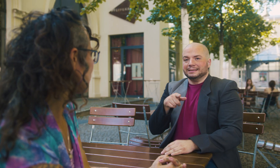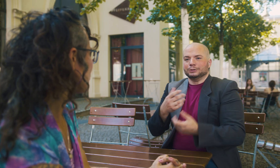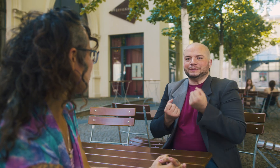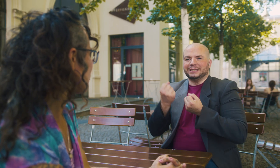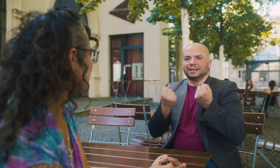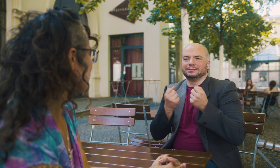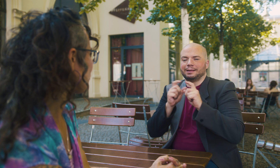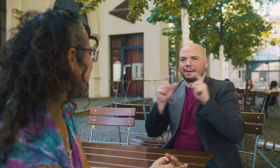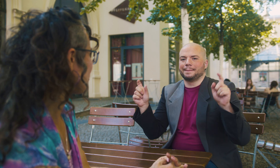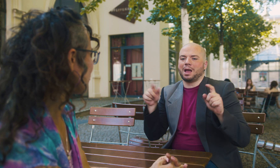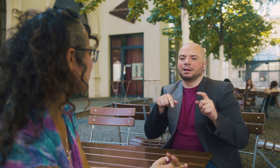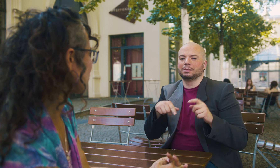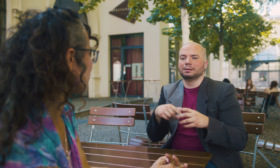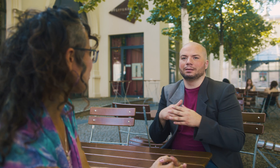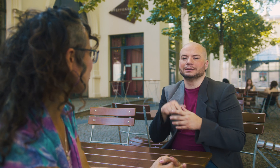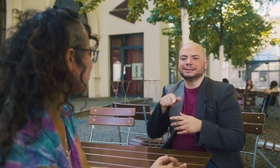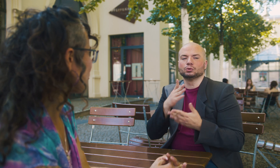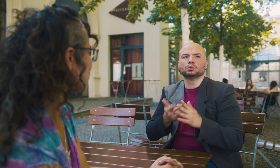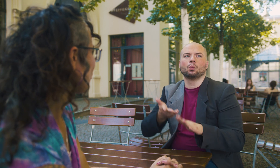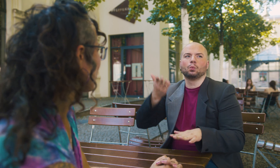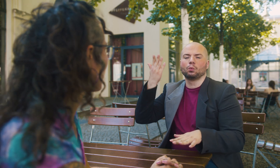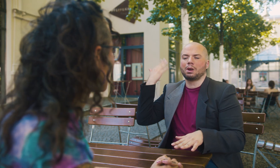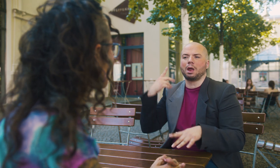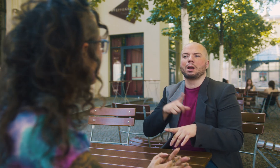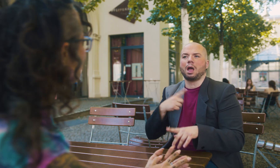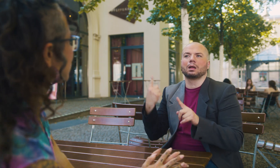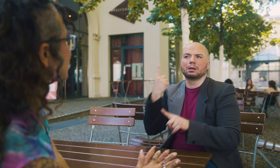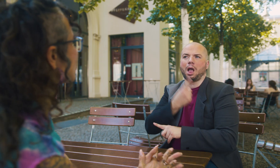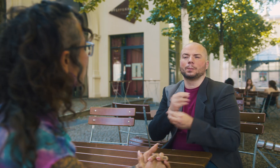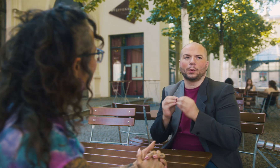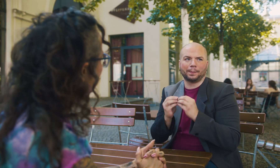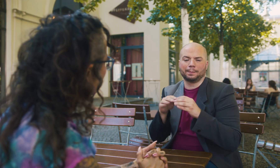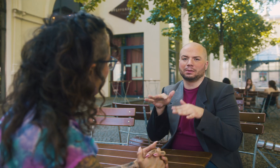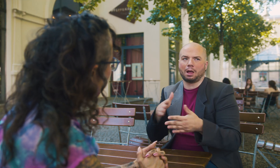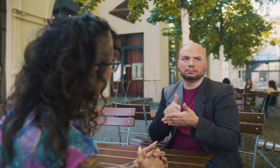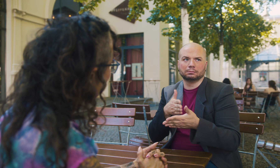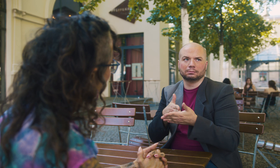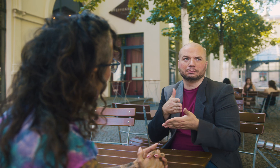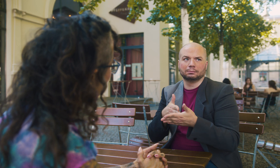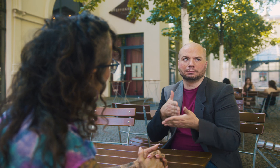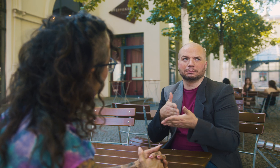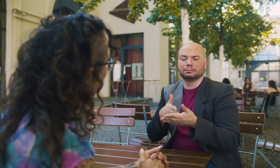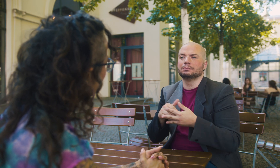Das ist ein schwieriges Thema. Das ist schon ein Problem, seit sehr, sehr vielen Jahren.